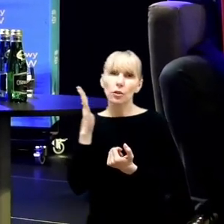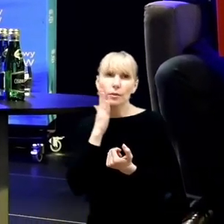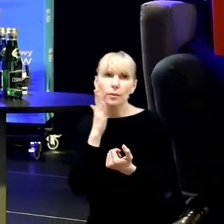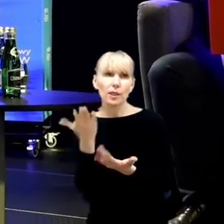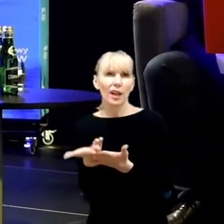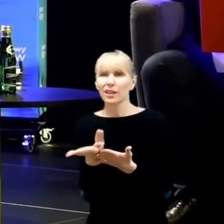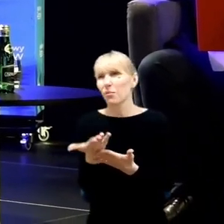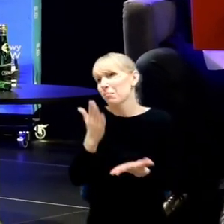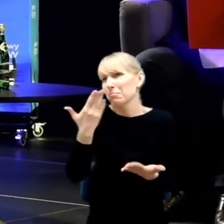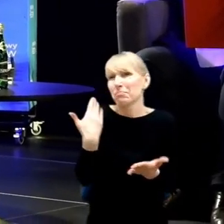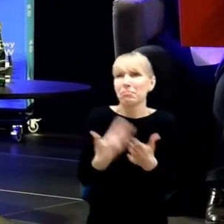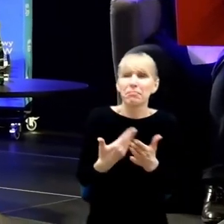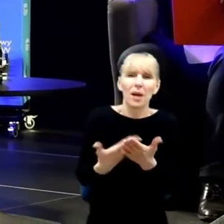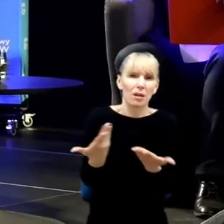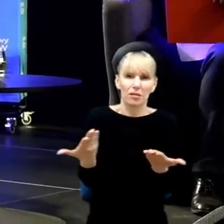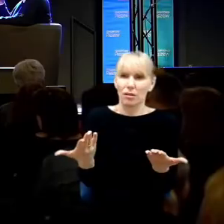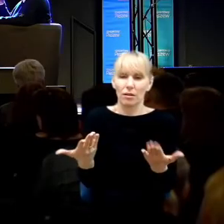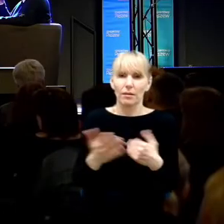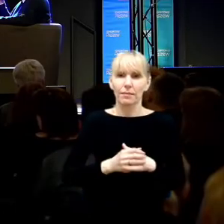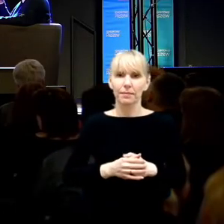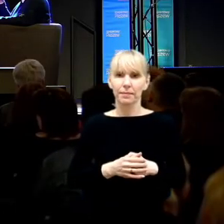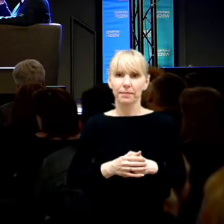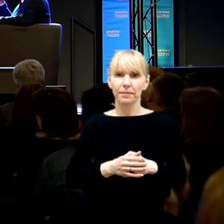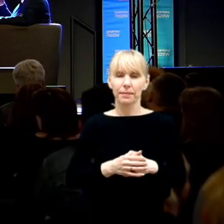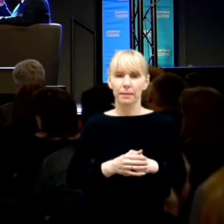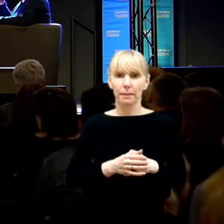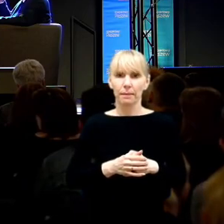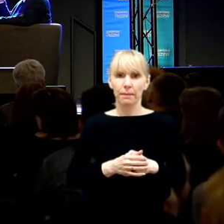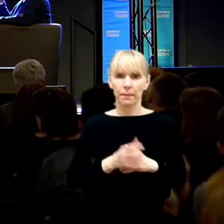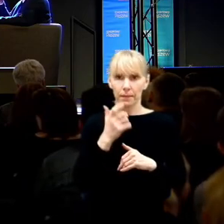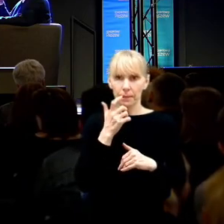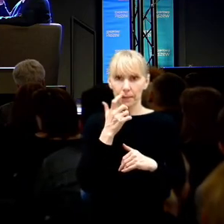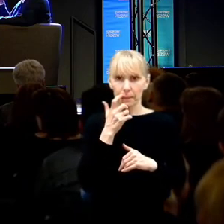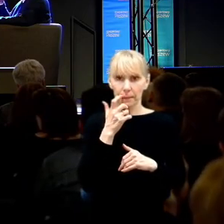Pytanie do Państwa właśnie, może najpierw do Pana burmistrza Pleszewa,